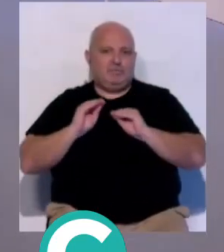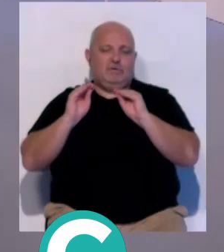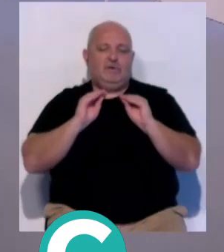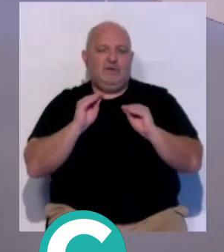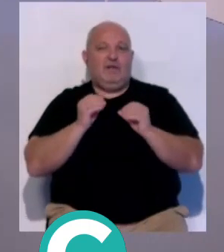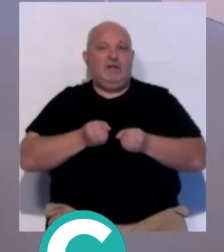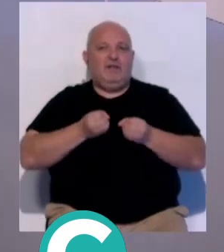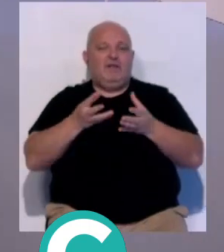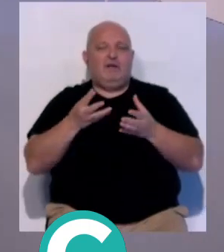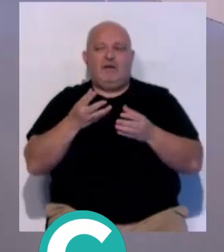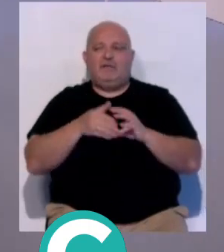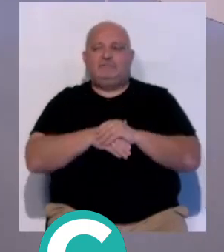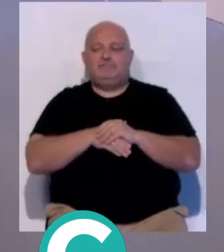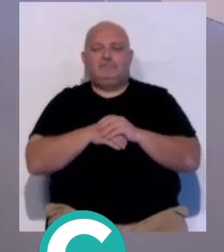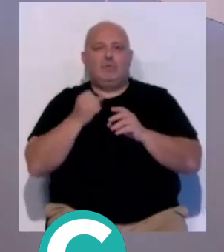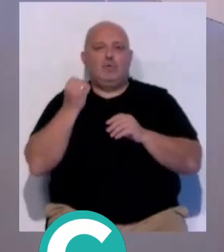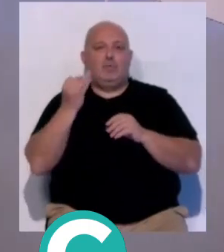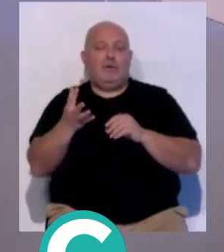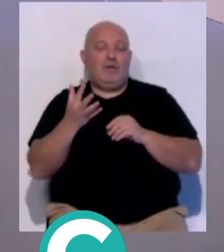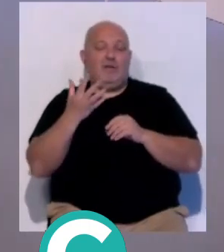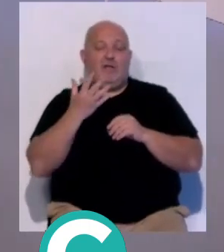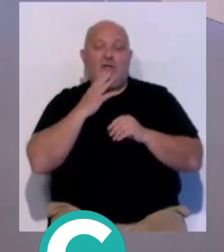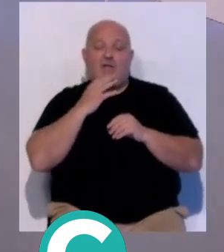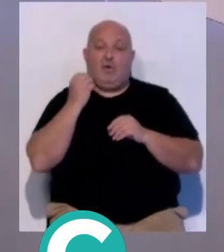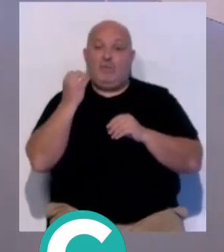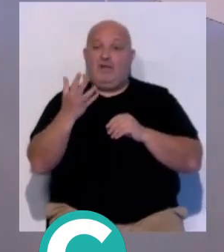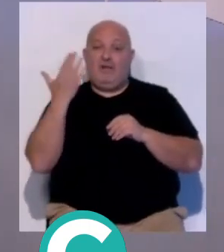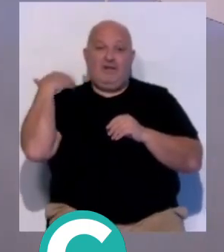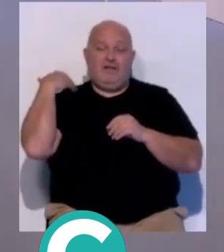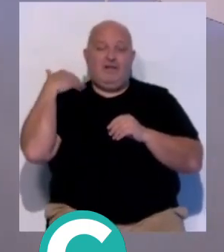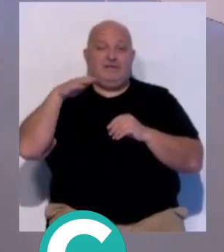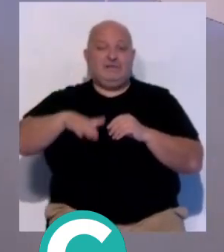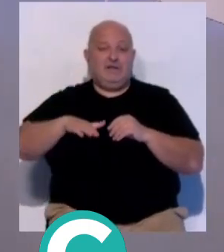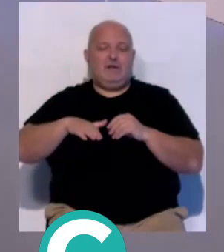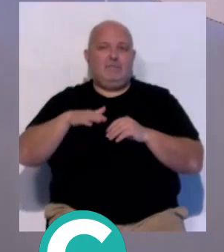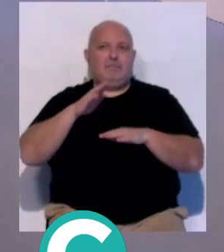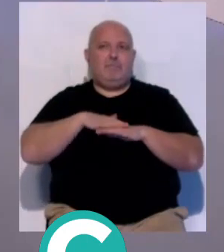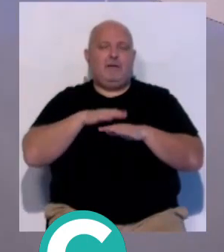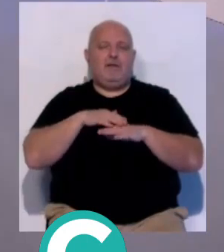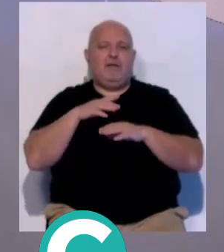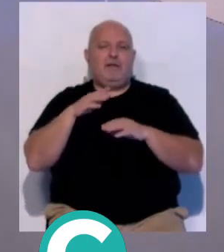que comentábamos la numeración porque nosotros a un equipo de chicos para hacer un equipo medio